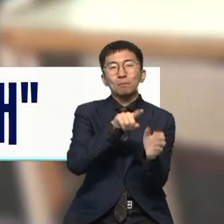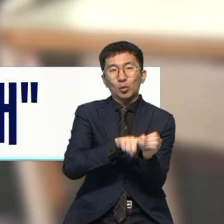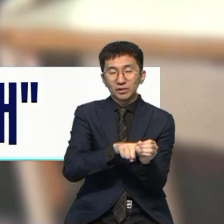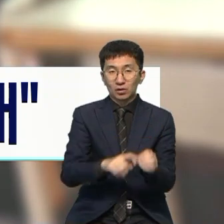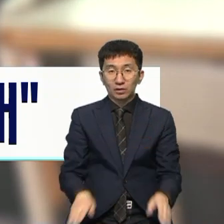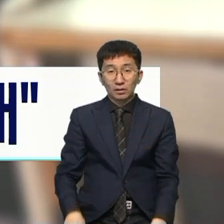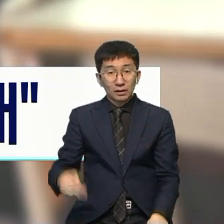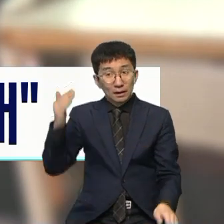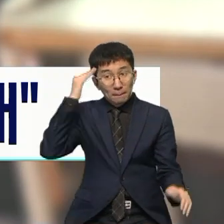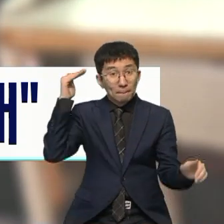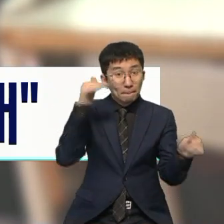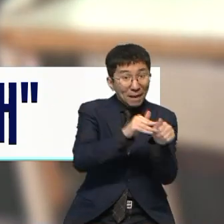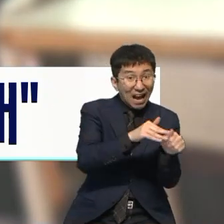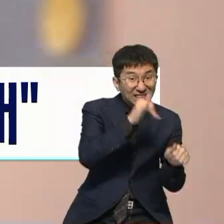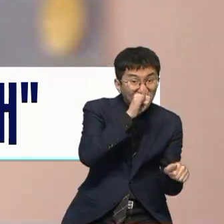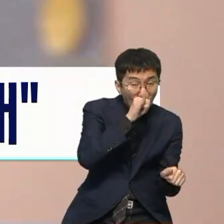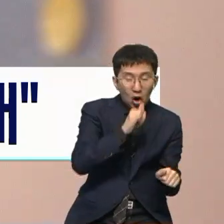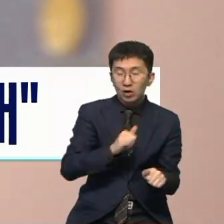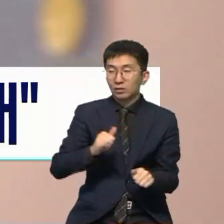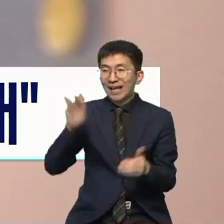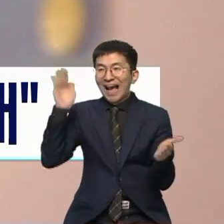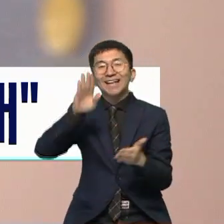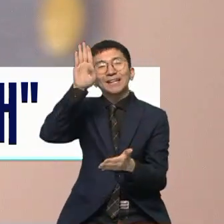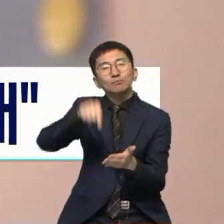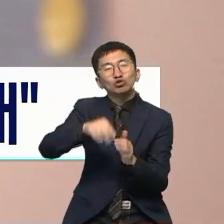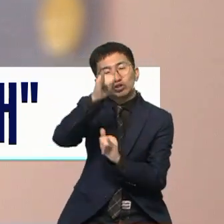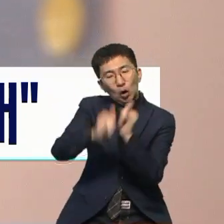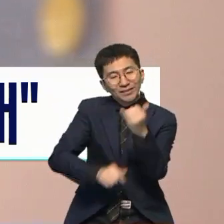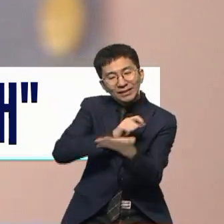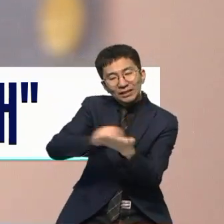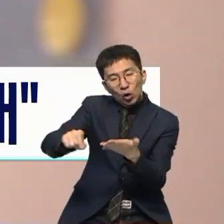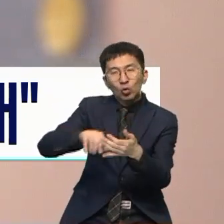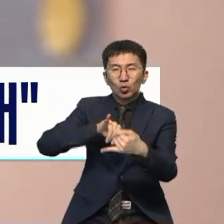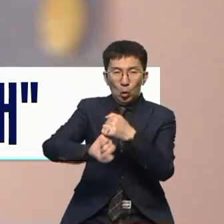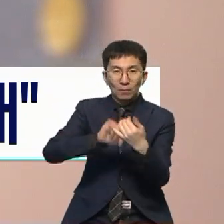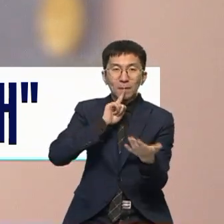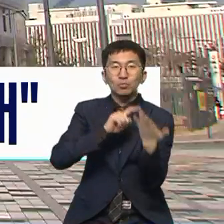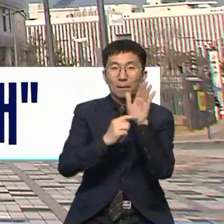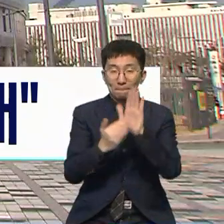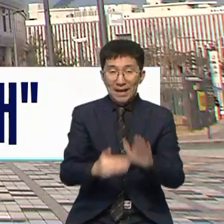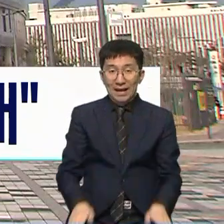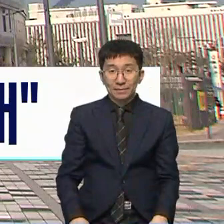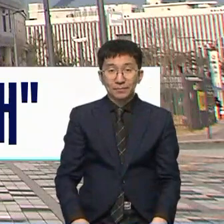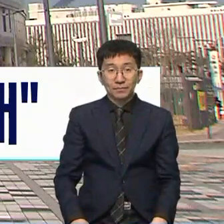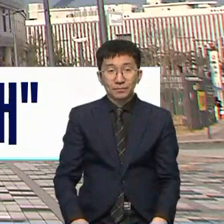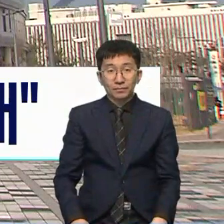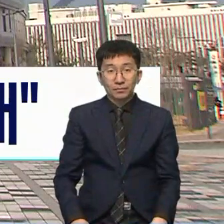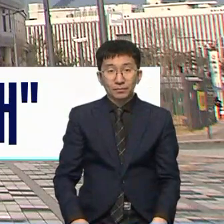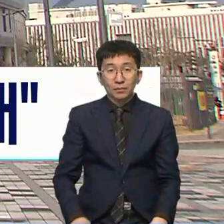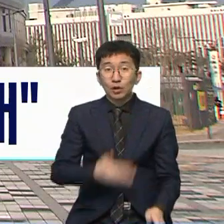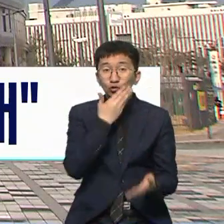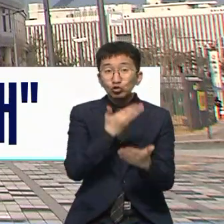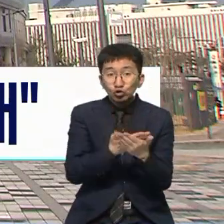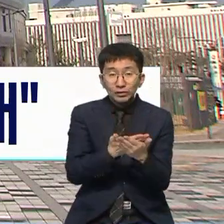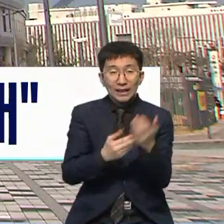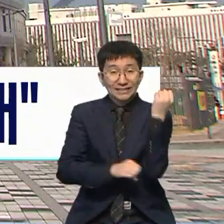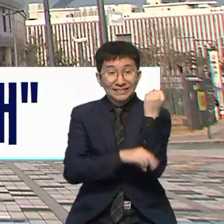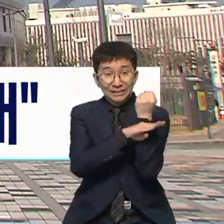중대한 교권 침해에 대한 조치를 학생부에 기록하는 것으로 확정했다고 밝혔습니다. 학생부에 기재하는 중대 처분의 범위는 향후 의견 수렴을 거쳐 확정할